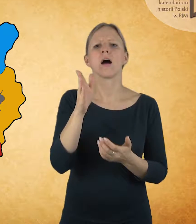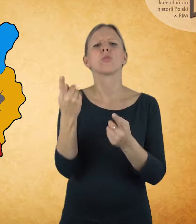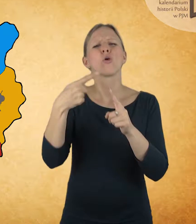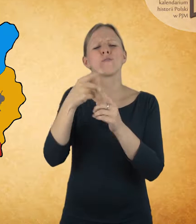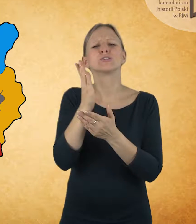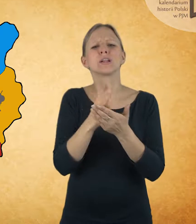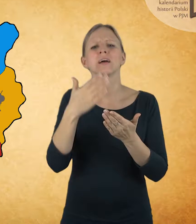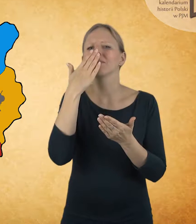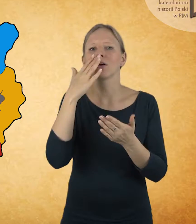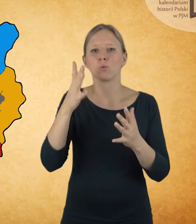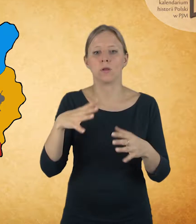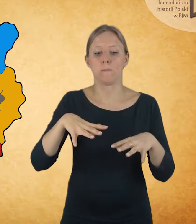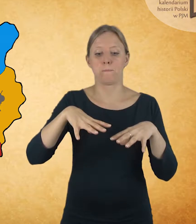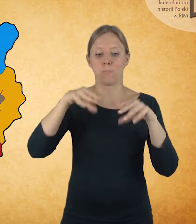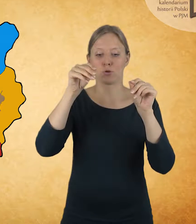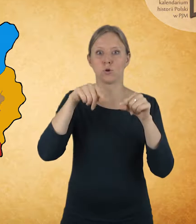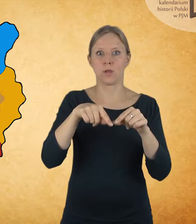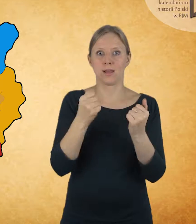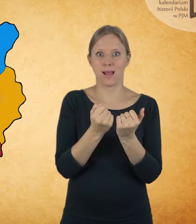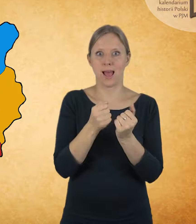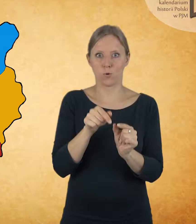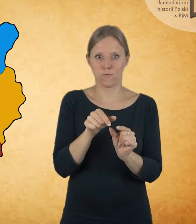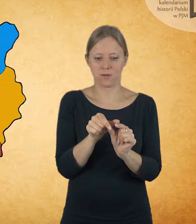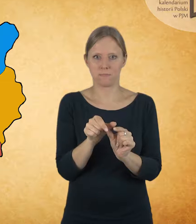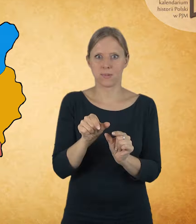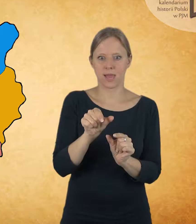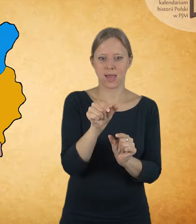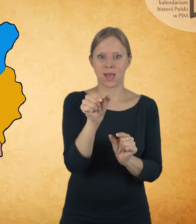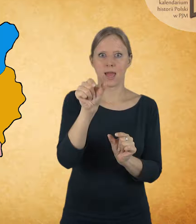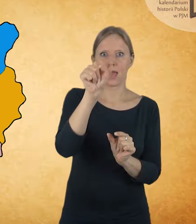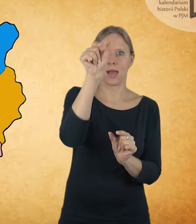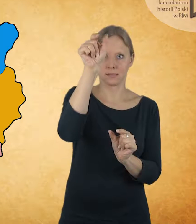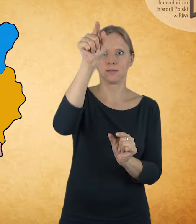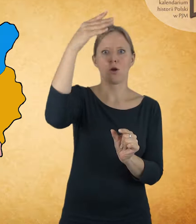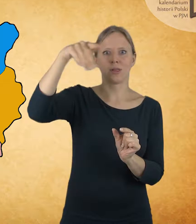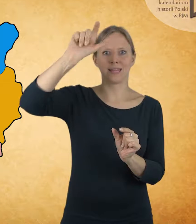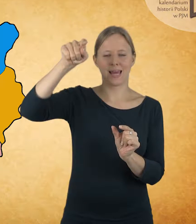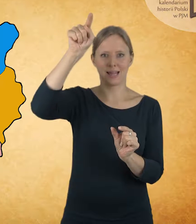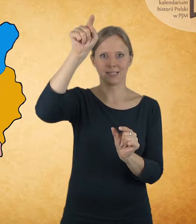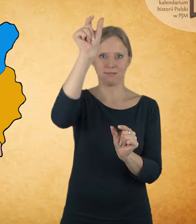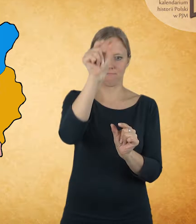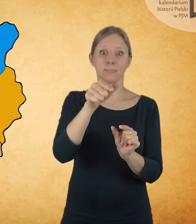Ta dzielnica obejmowała pas ziemi od Krakowa do Gdańska.